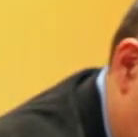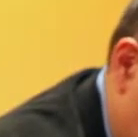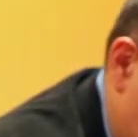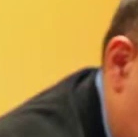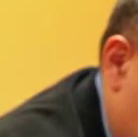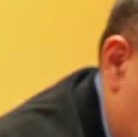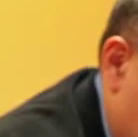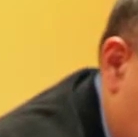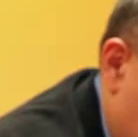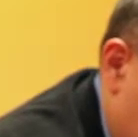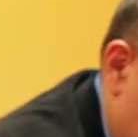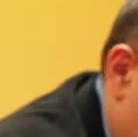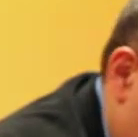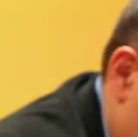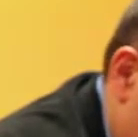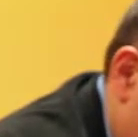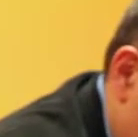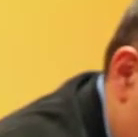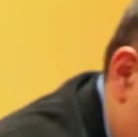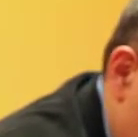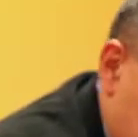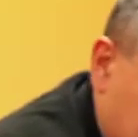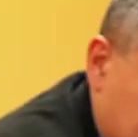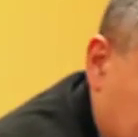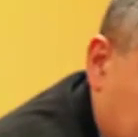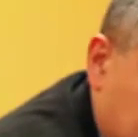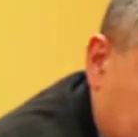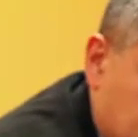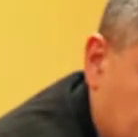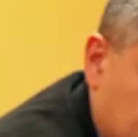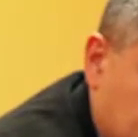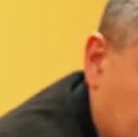Lola Johnson y Serafín Castellanos. Algunos compañeros en presidencia de Eduardo Zaplana